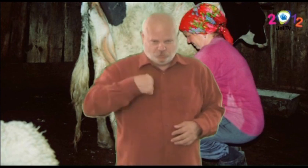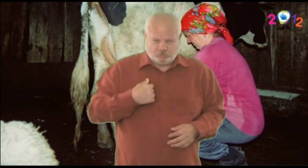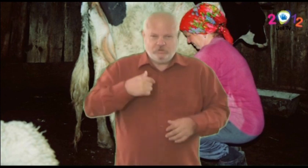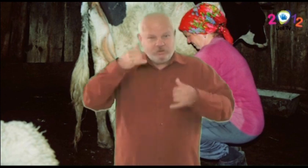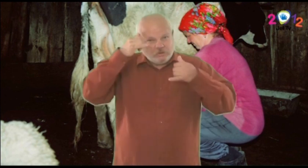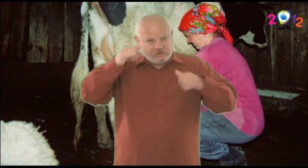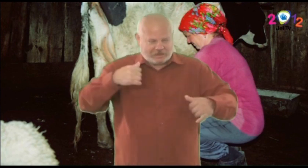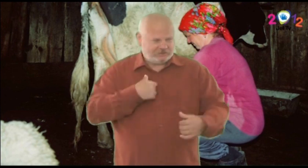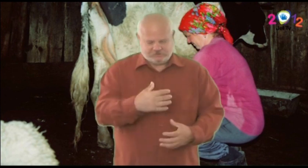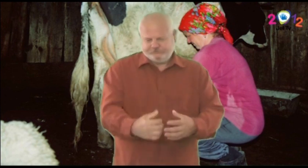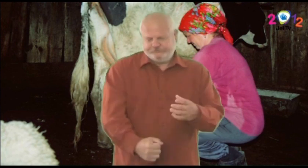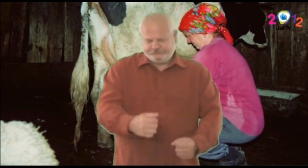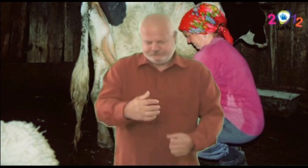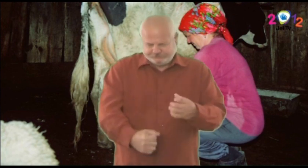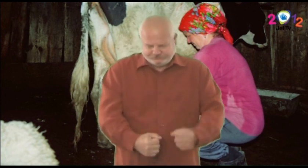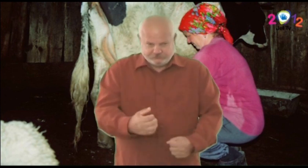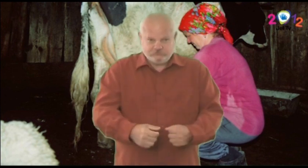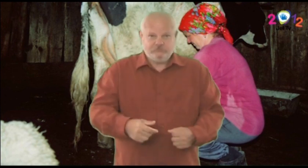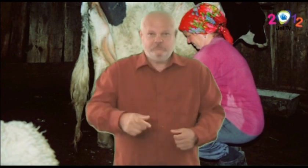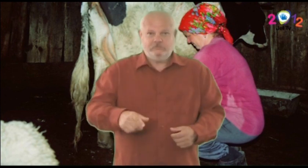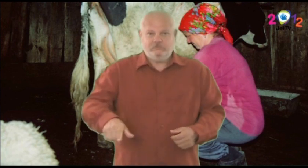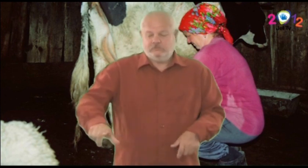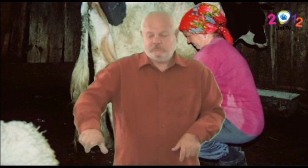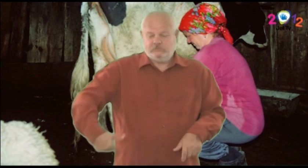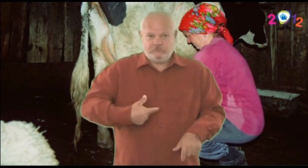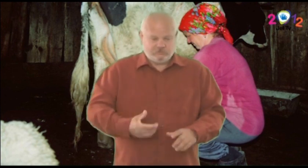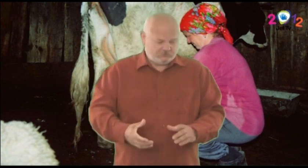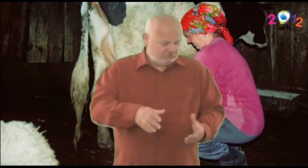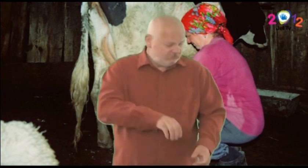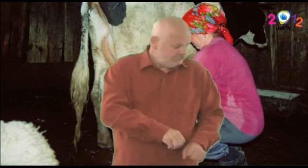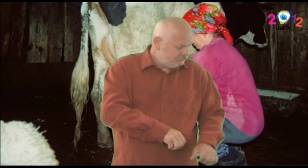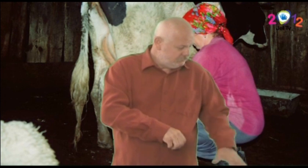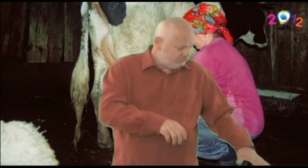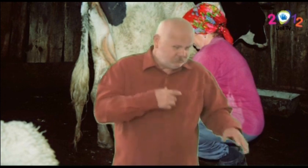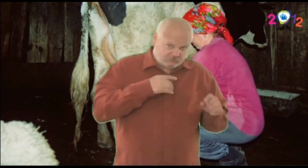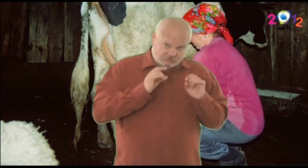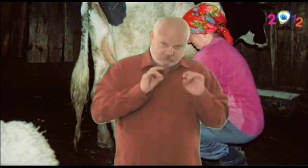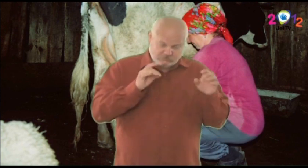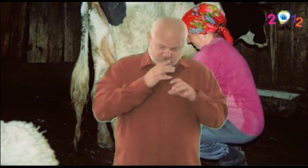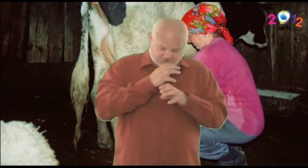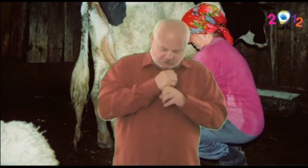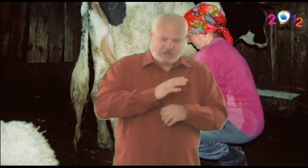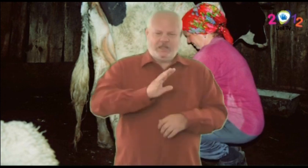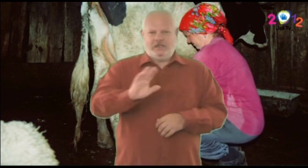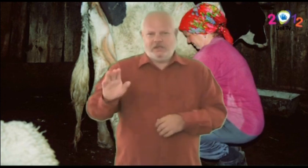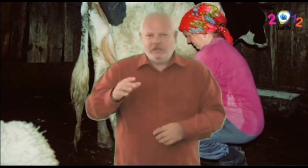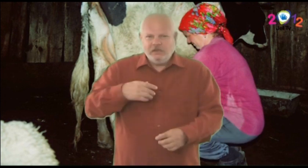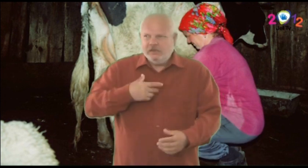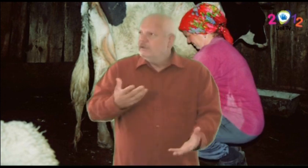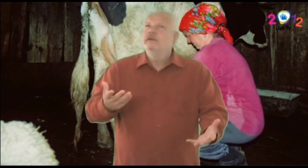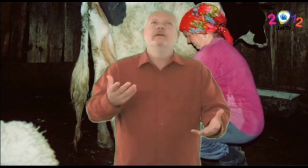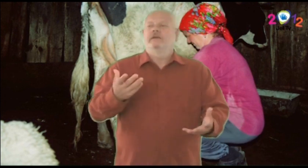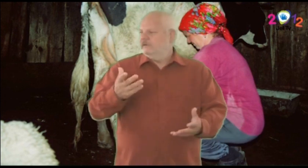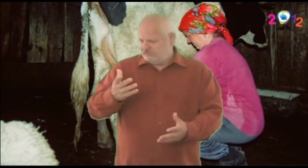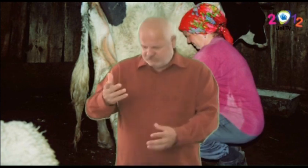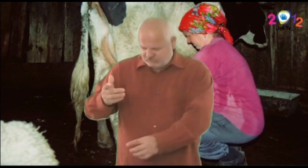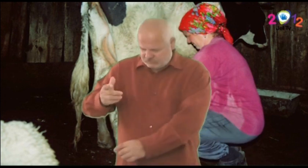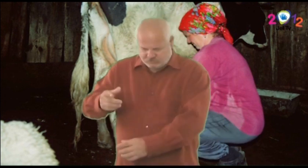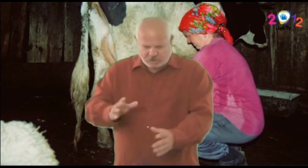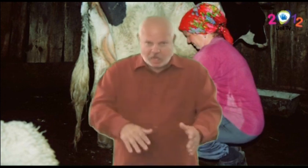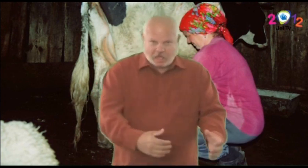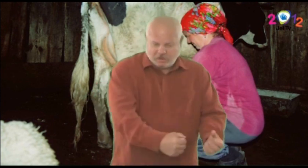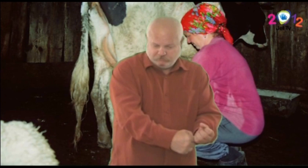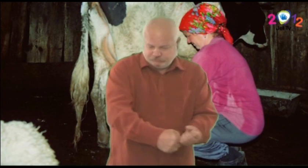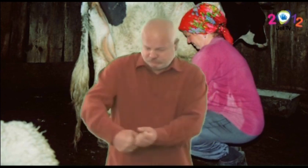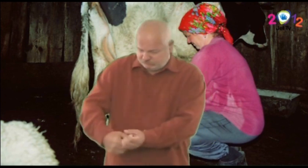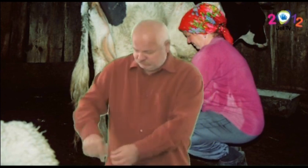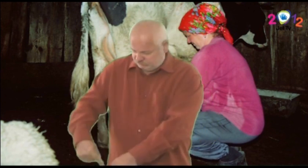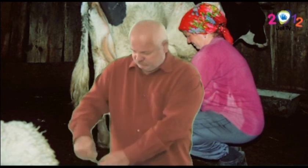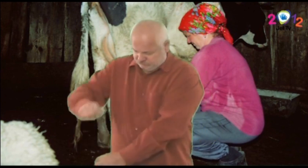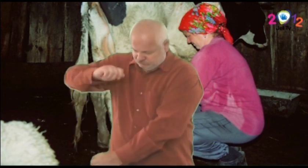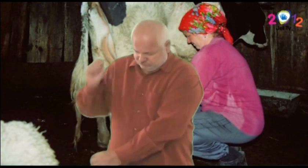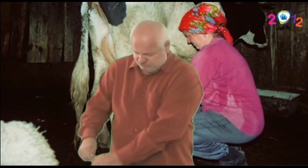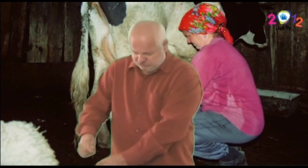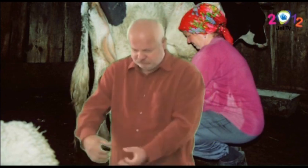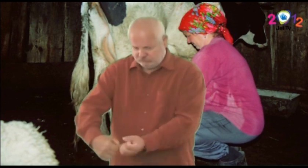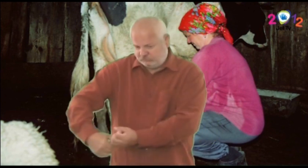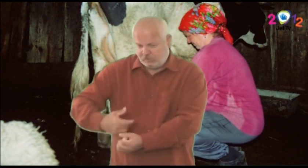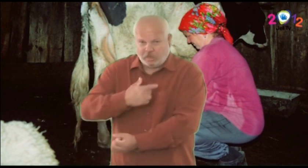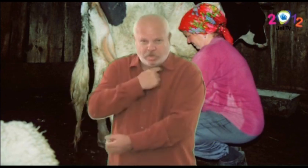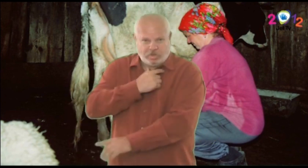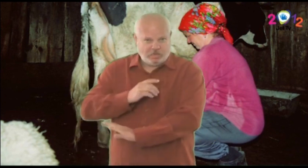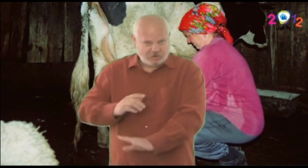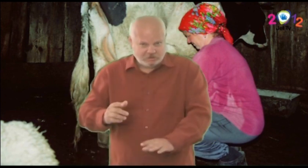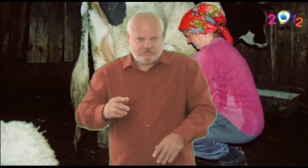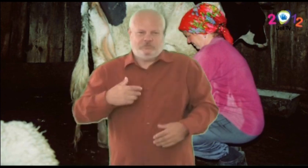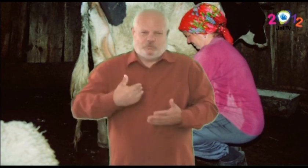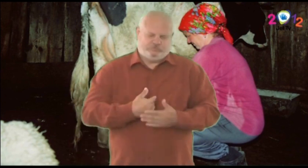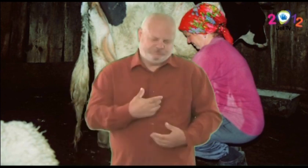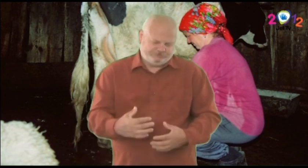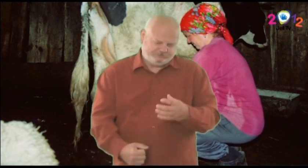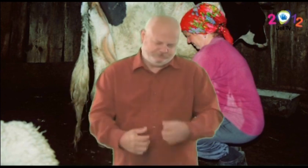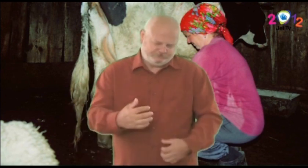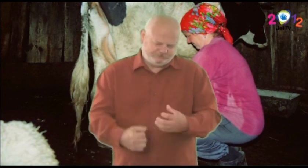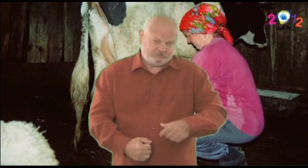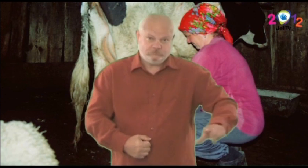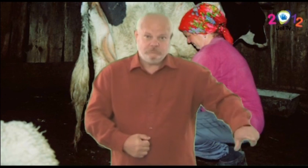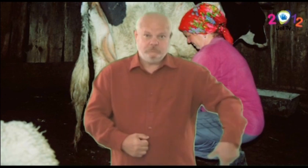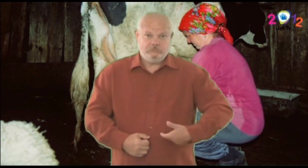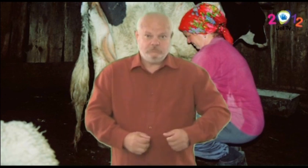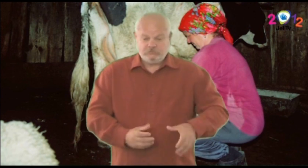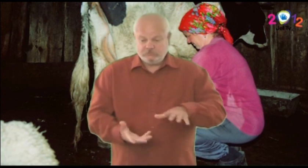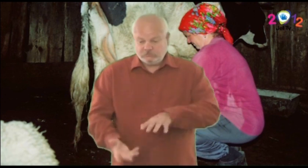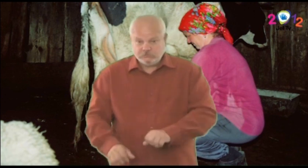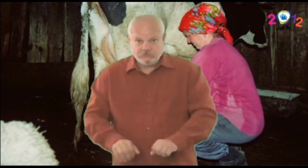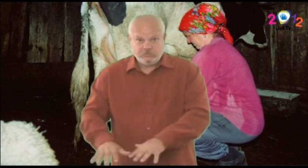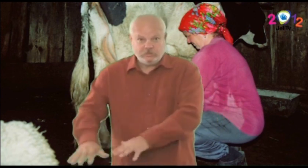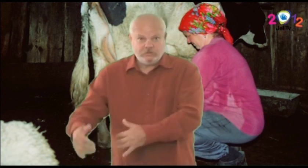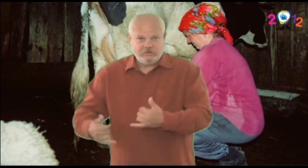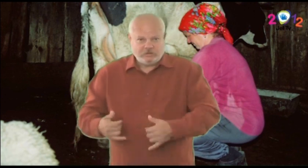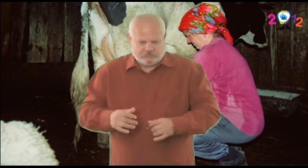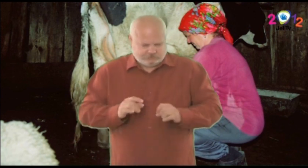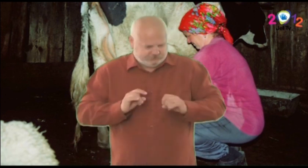Erre a tehén lábát kikötöztem, hogy ne tudjon rúgni. Újból elkezdtem fejni, erre a másik lábával borította ki a tejet.